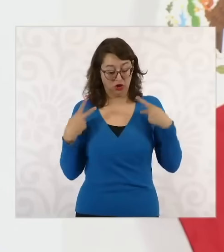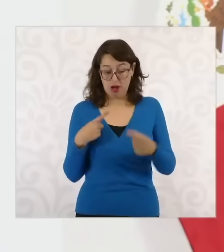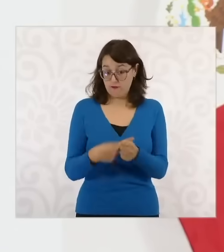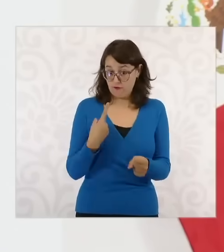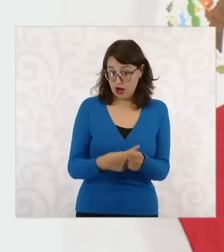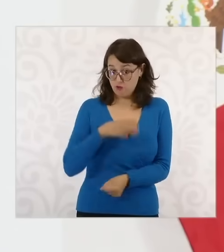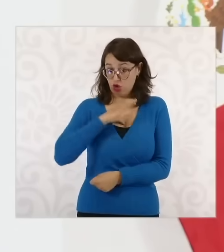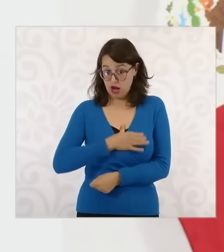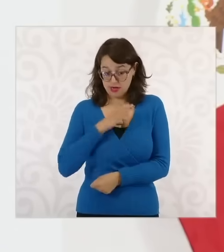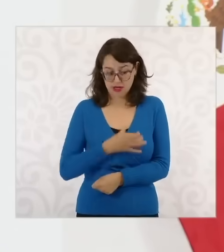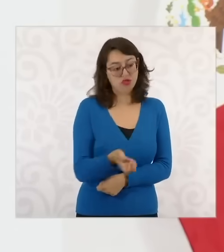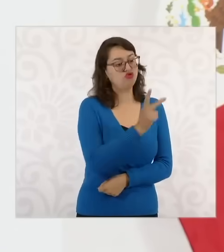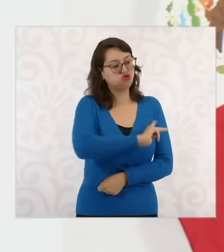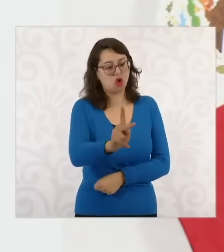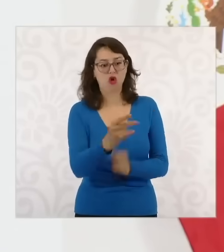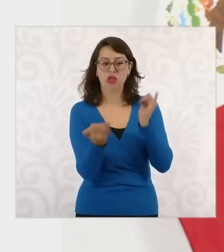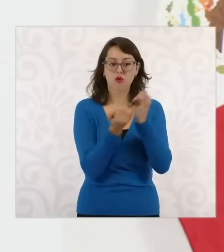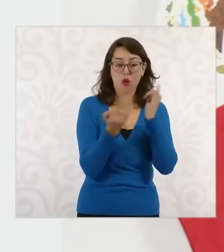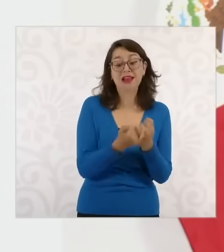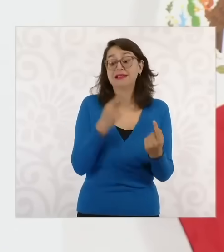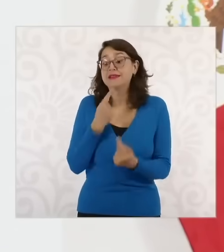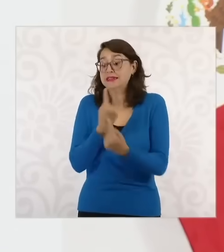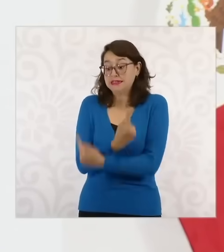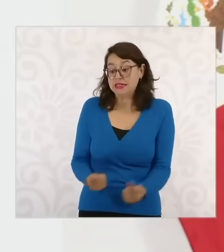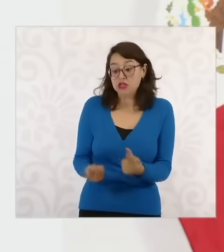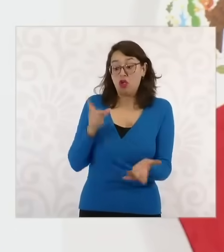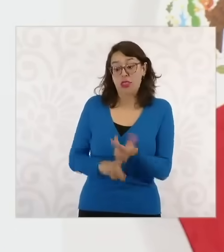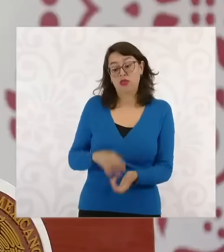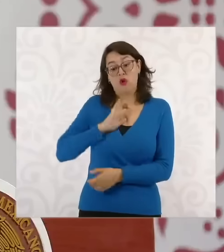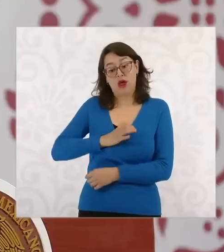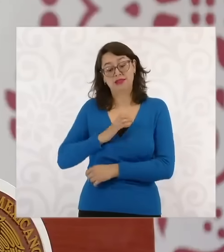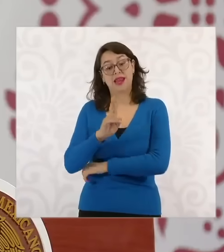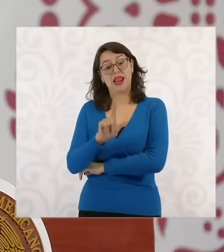que todos los niños que tengan una leucemia puedan tener la tranquilidad eh sus familiares